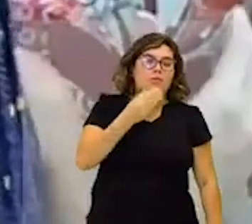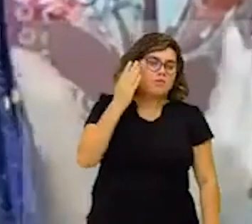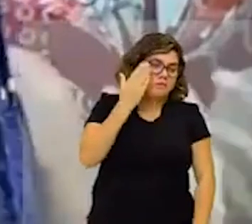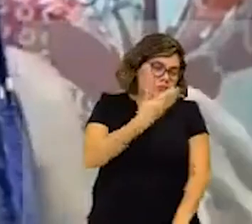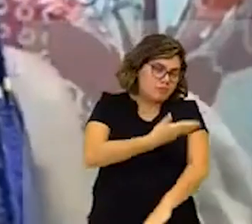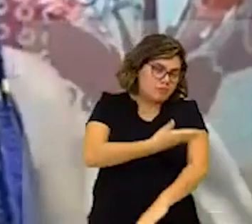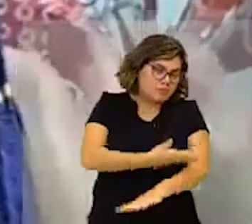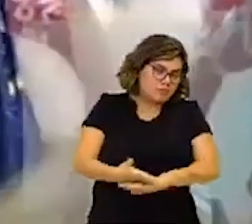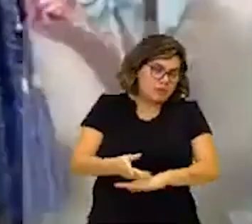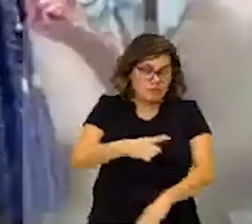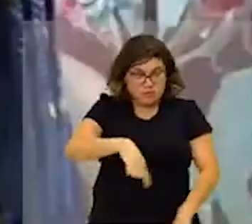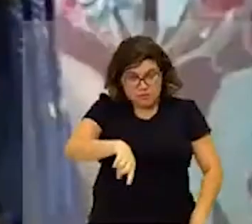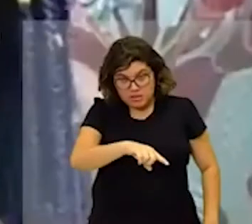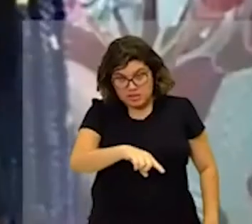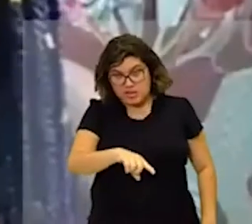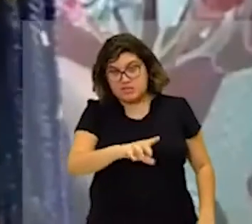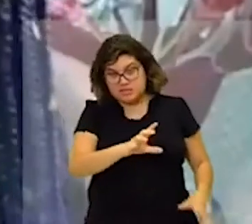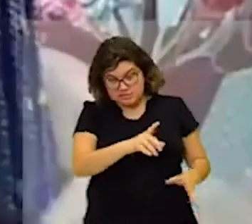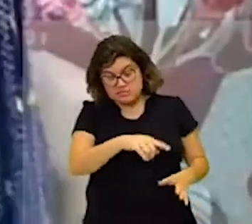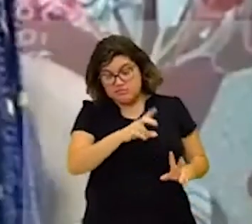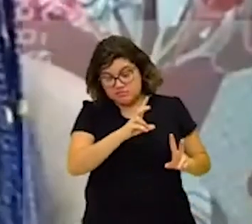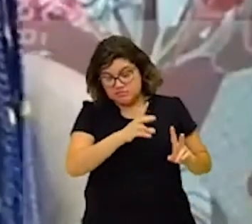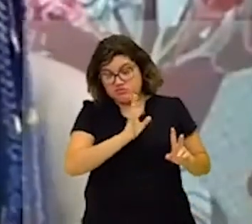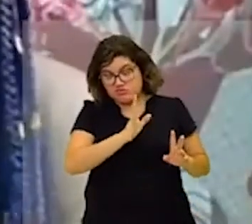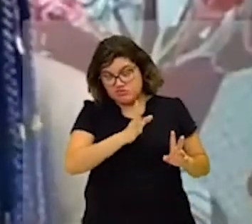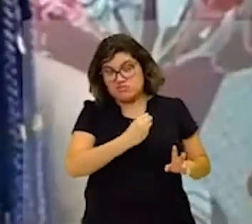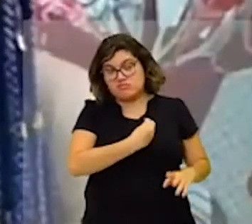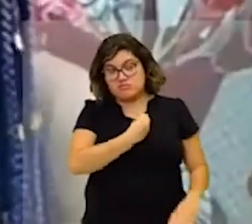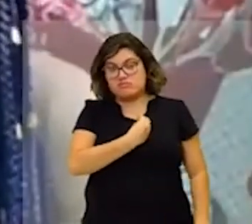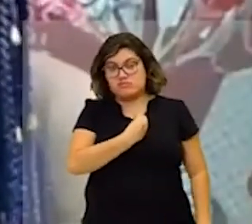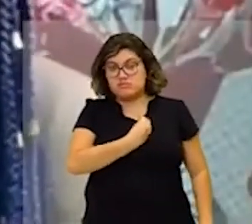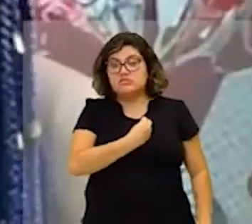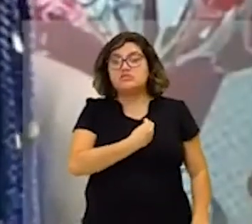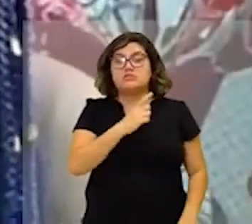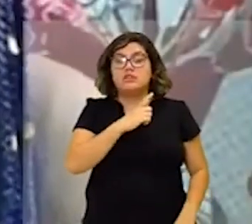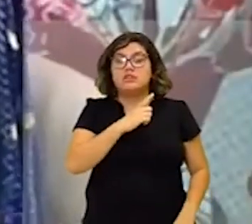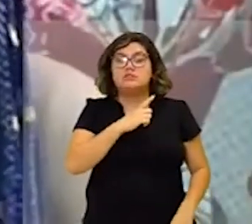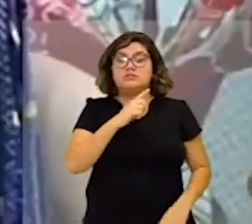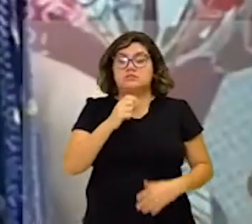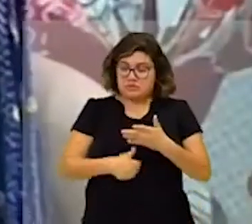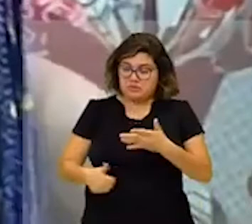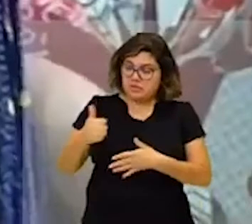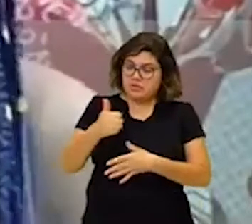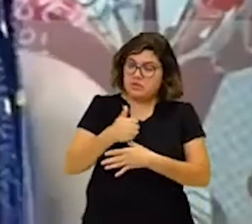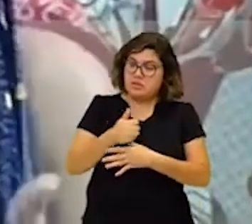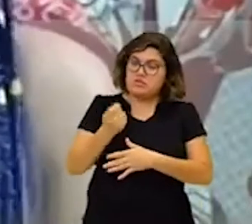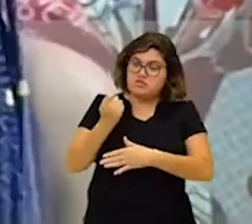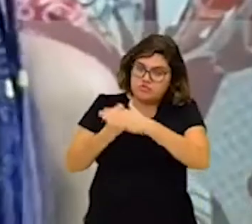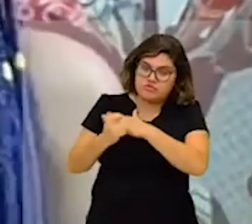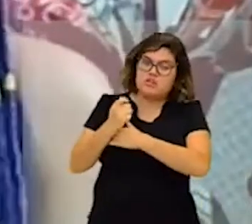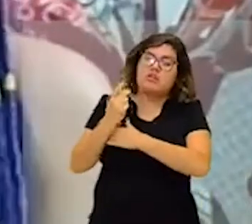sempre foram os se já estavam aí então quando o privilégio do financiamento é normalmente para a